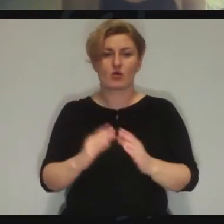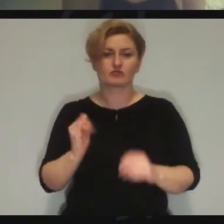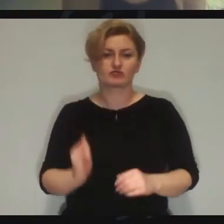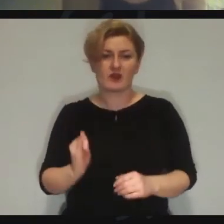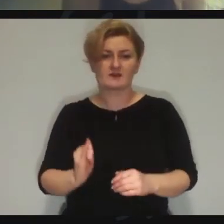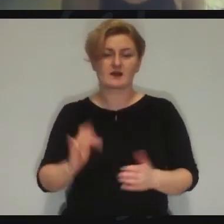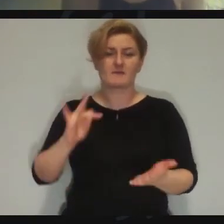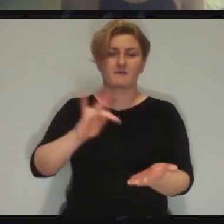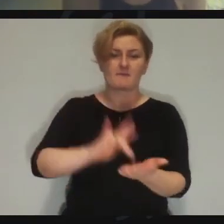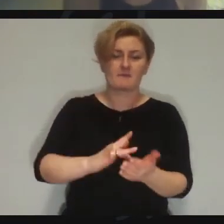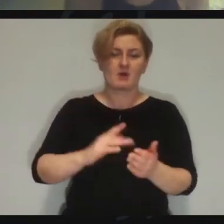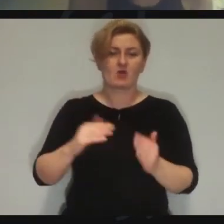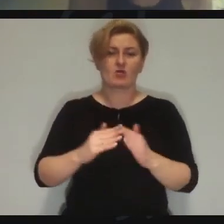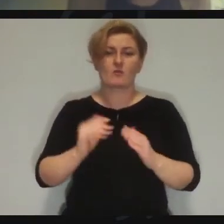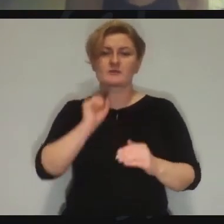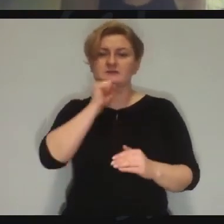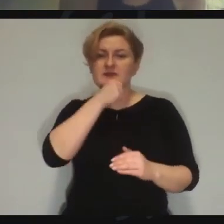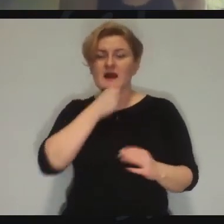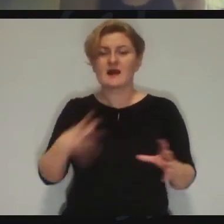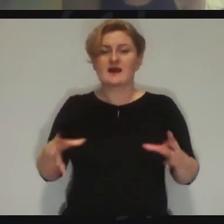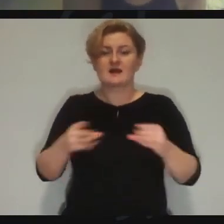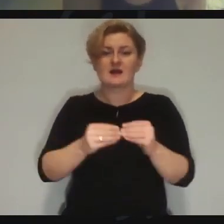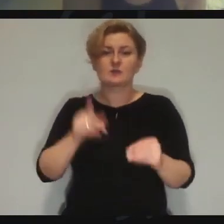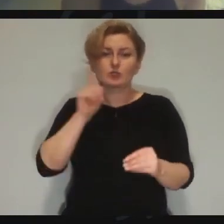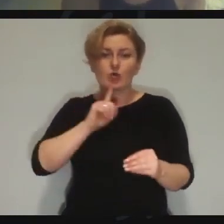Razem z chłopakami decydujemy.